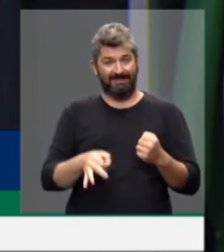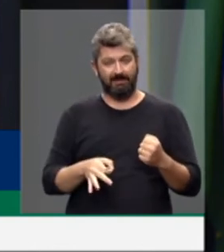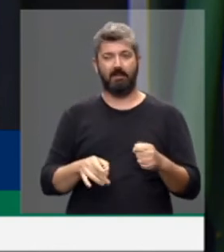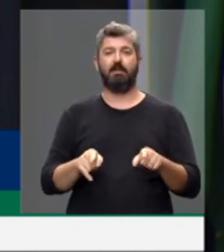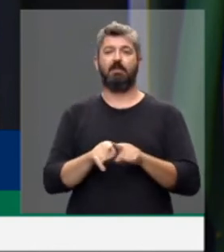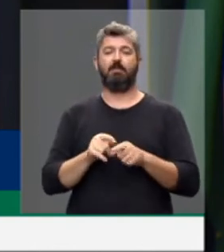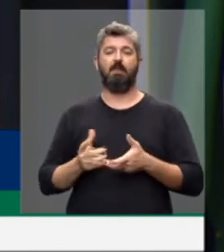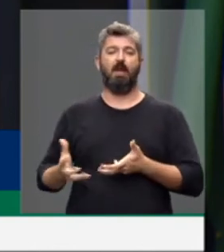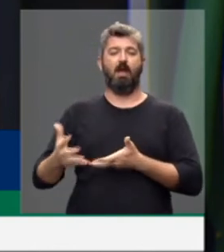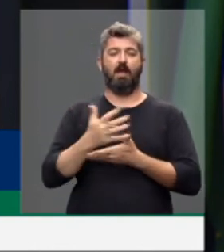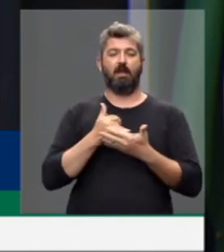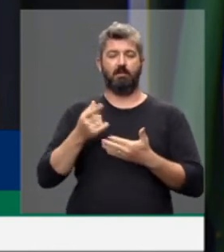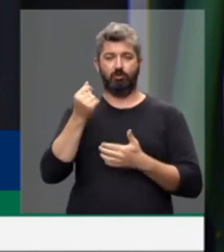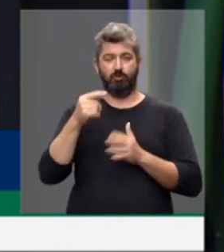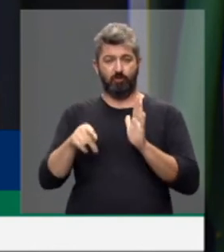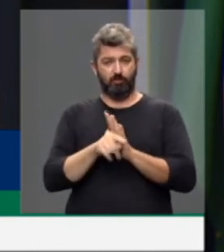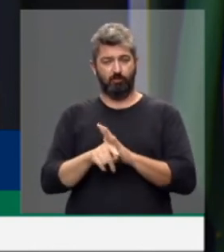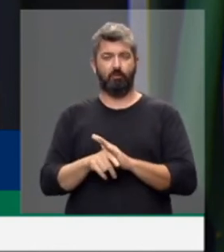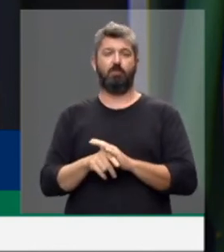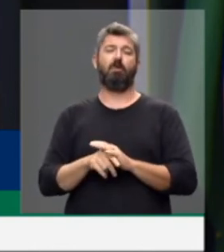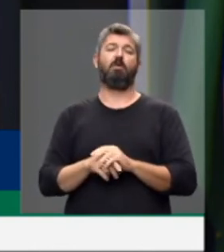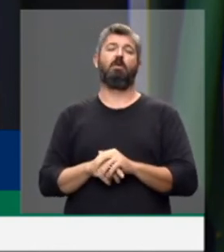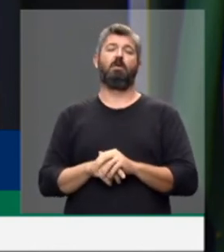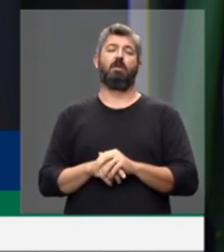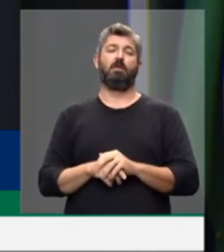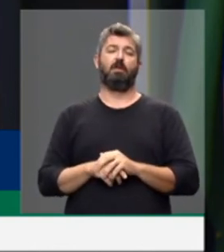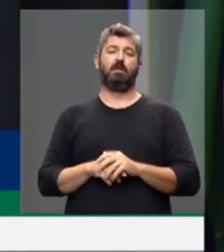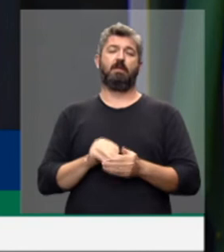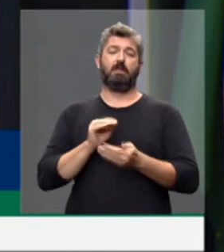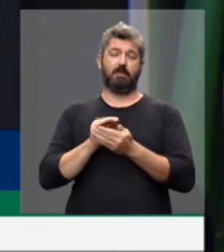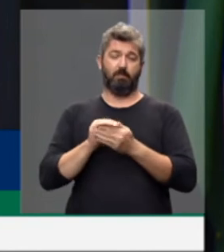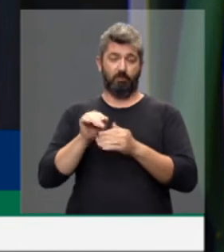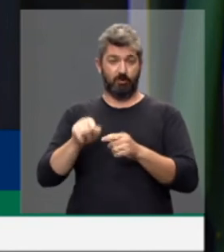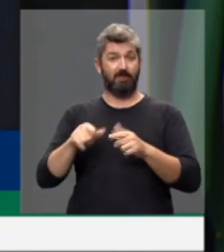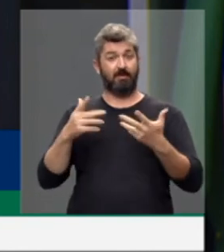O TÉRMINO DA VALIDADE COLOCOU EM RISCO ALGUMAS MEDIDAS QUE GARANTIRIAM A CORRETA APLICAÇÃO E ARRECADAÇÃO DE